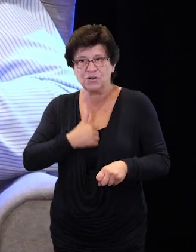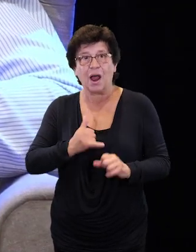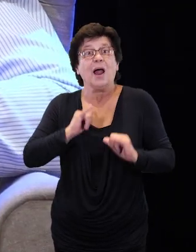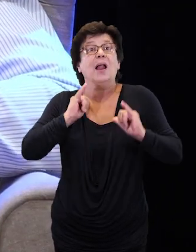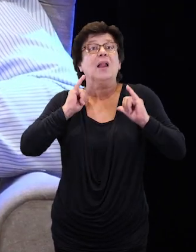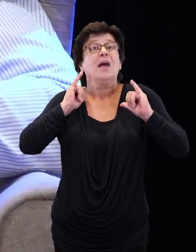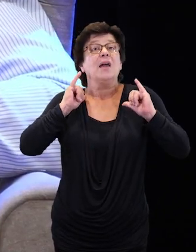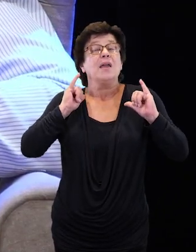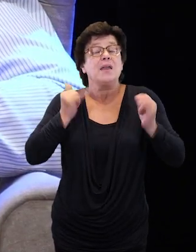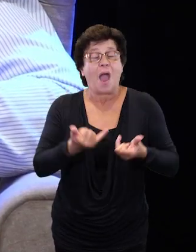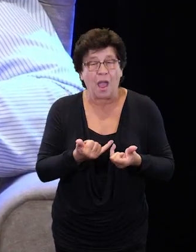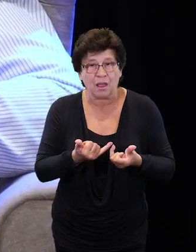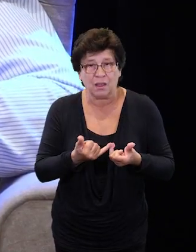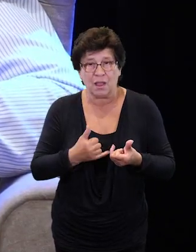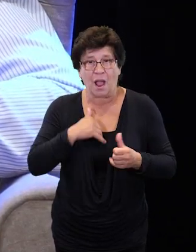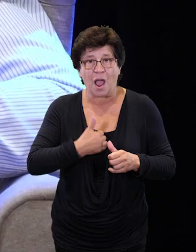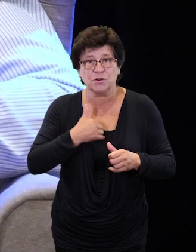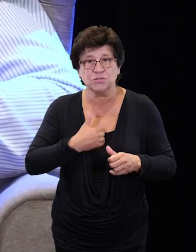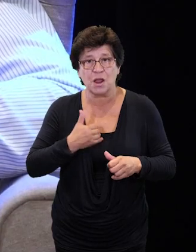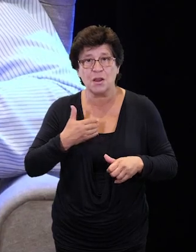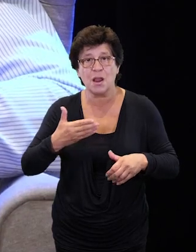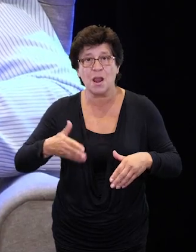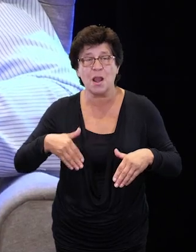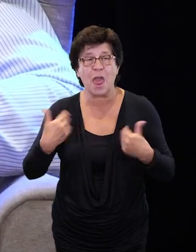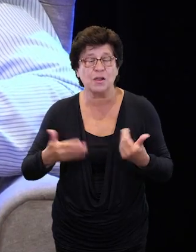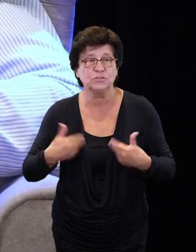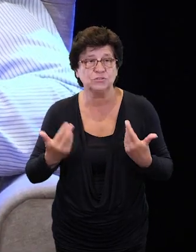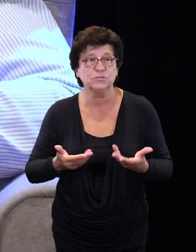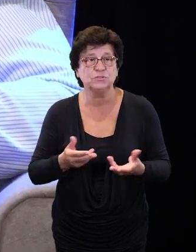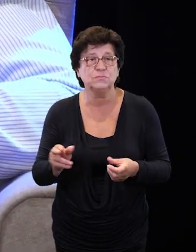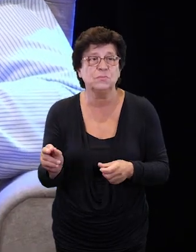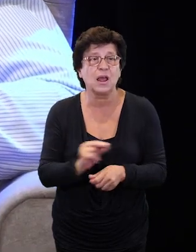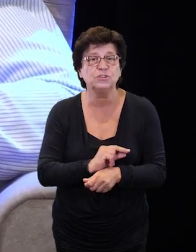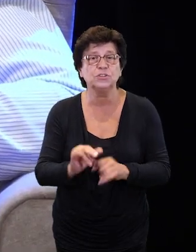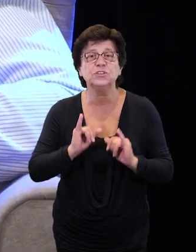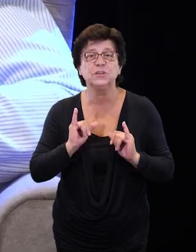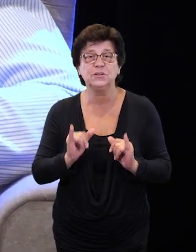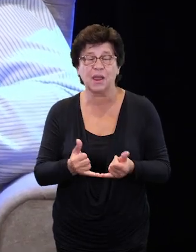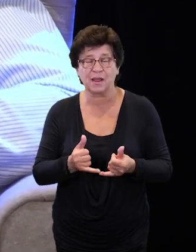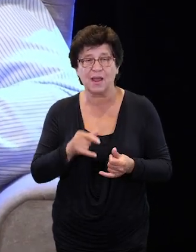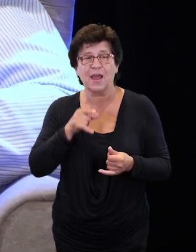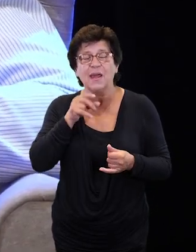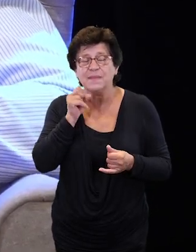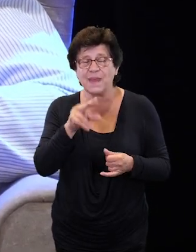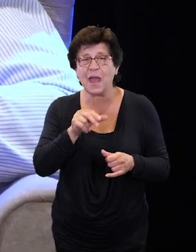Prosta rzecz, a jednocześnie pytań jest nieskończenie dużo. I tak jest ze wszystkim, naprawdę.